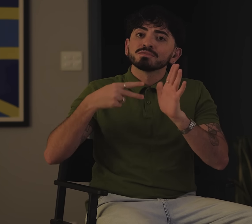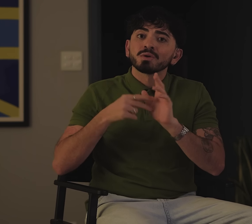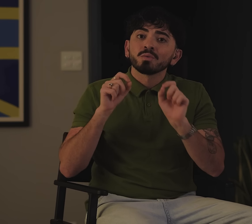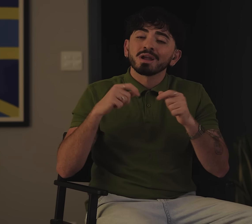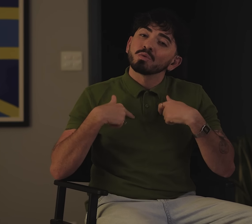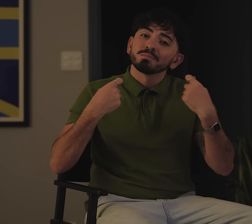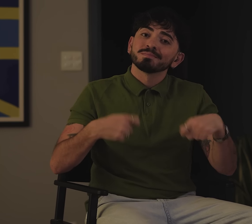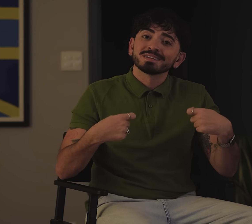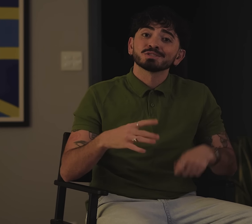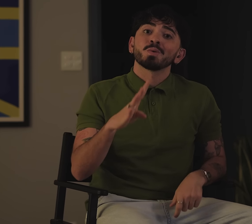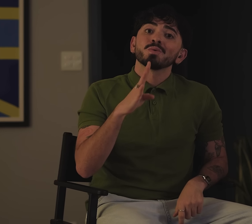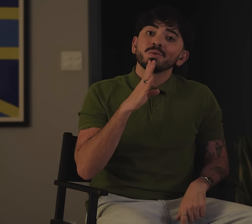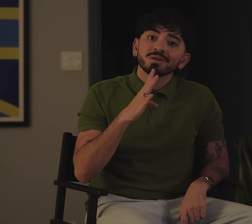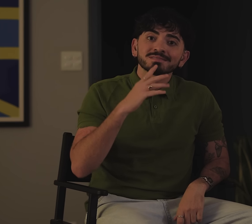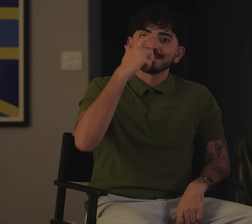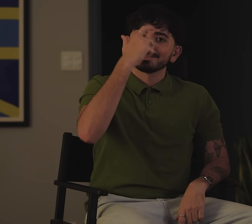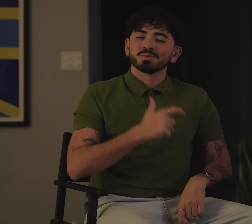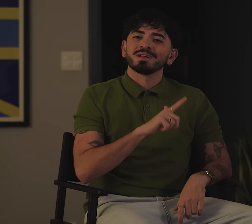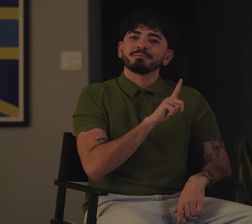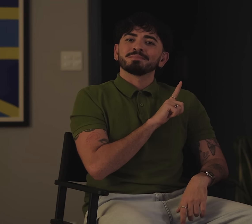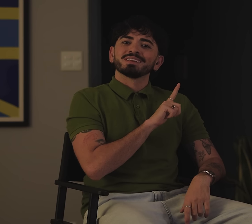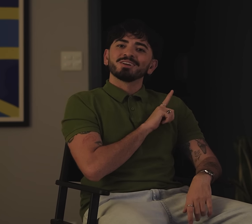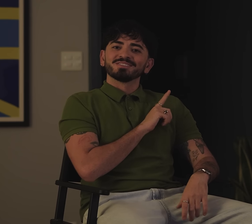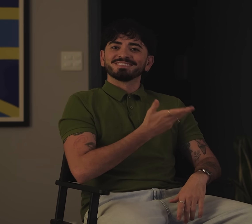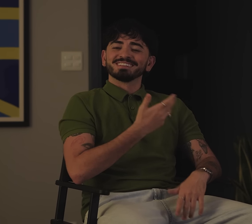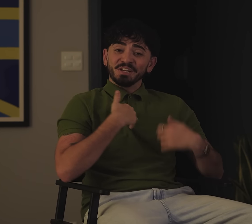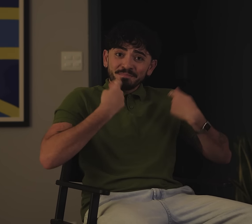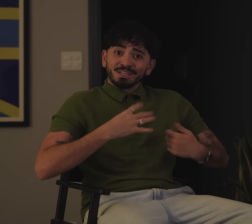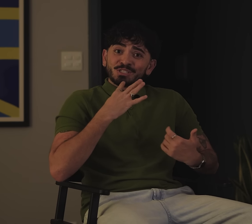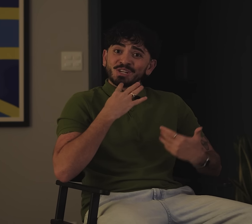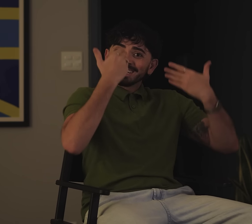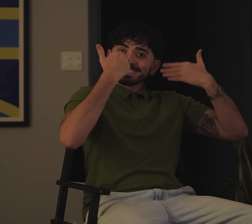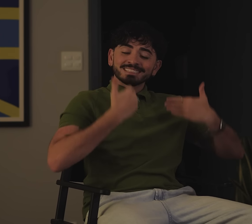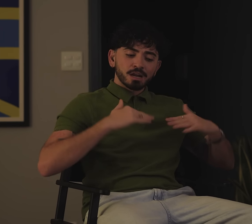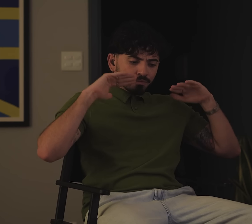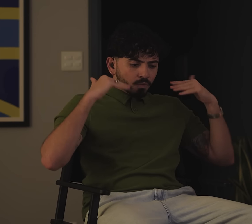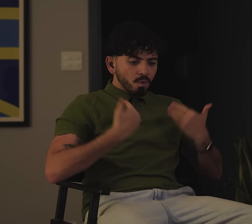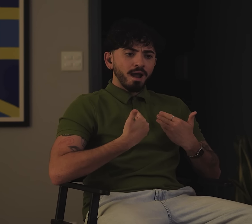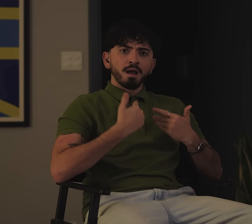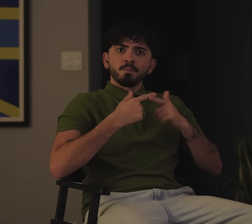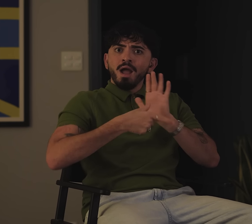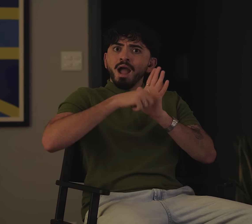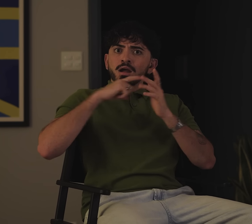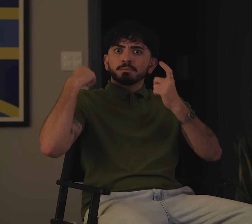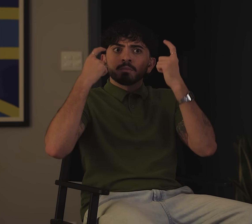Então, significa que hoje eu quero conhecer mais a mim mesmo, Gabriel Isaac. Percebi que preciso me conhecer e focar em mim!